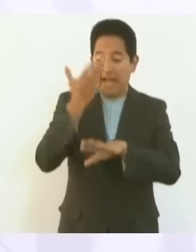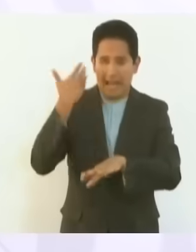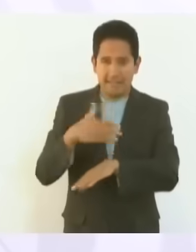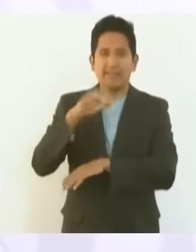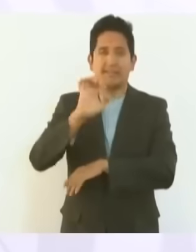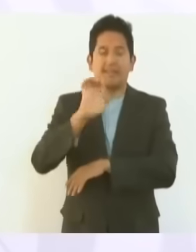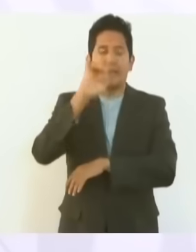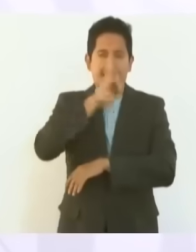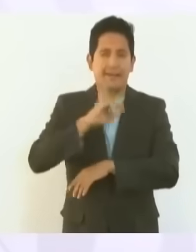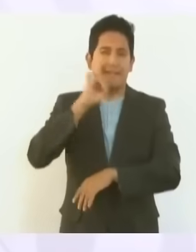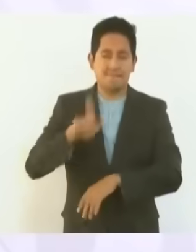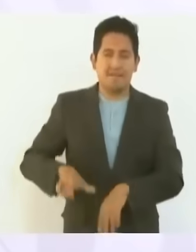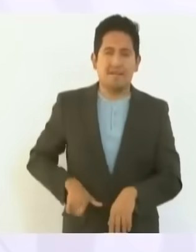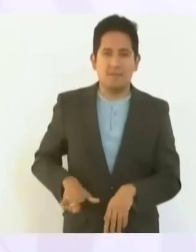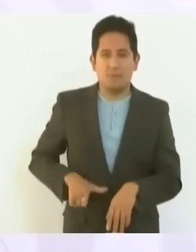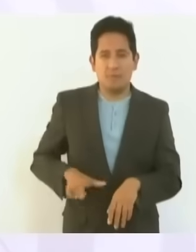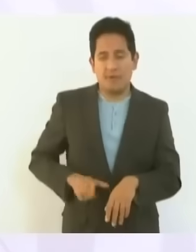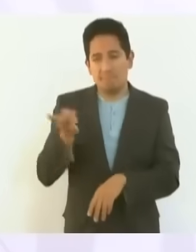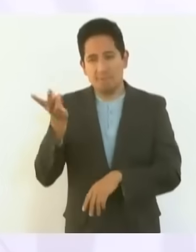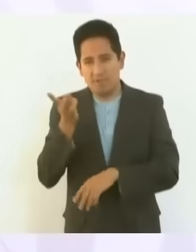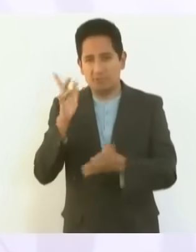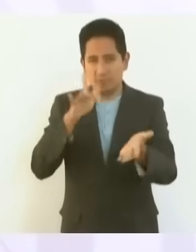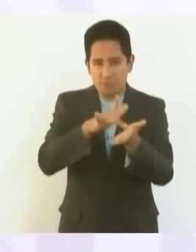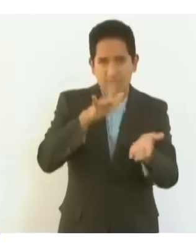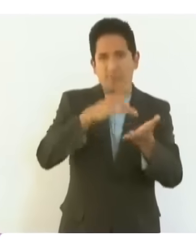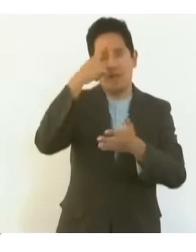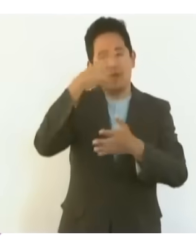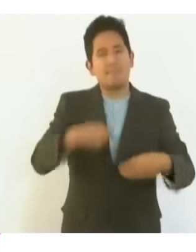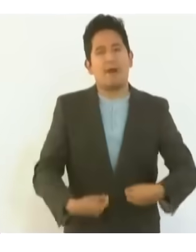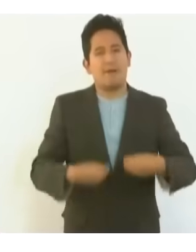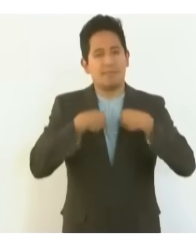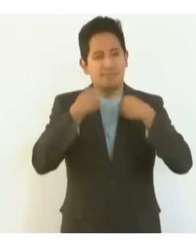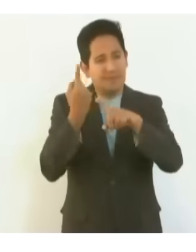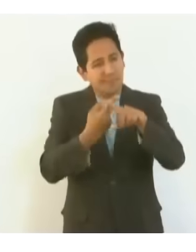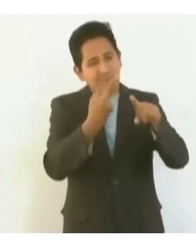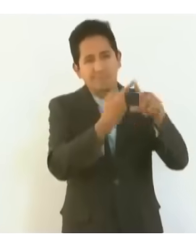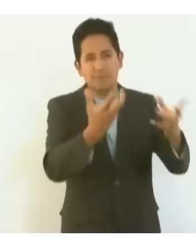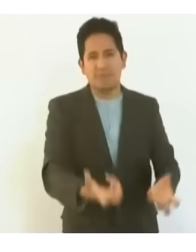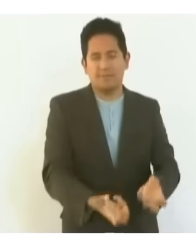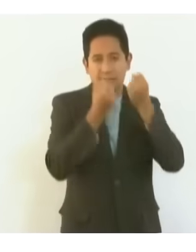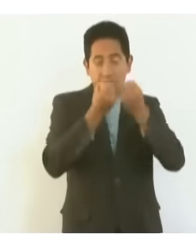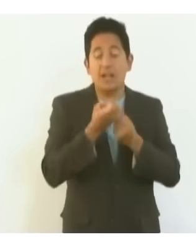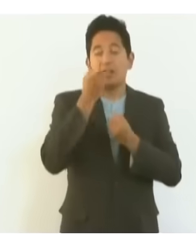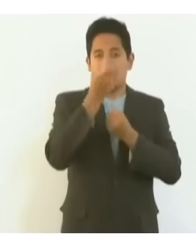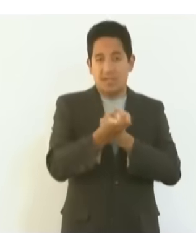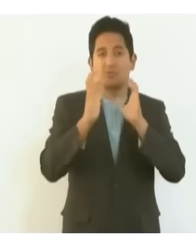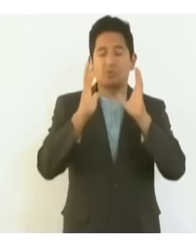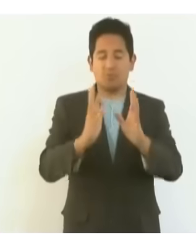promovieron para salvar vidas y eso a nivel nacional está teniendo un gran éxito. Así